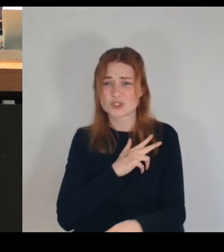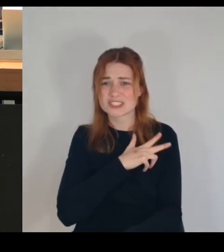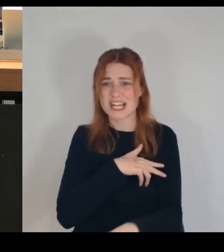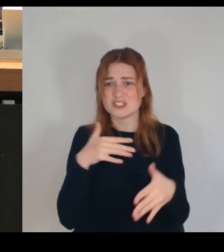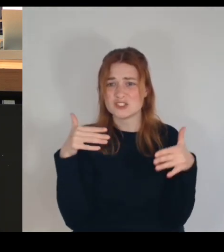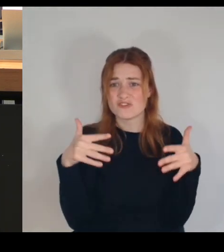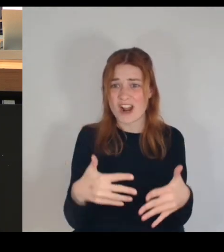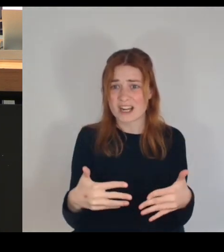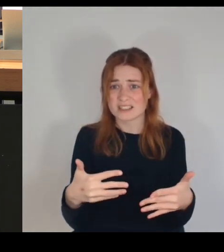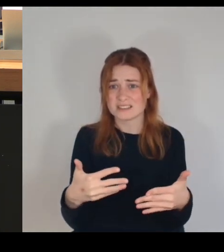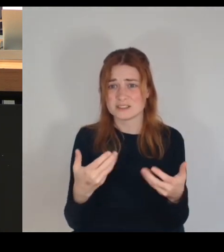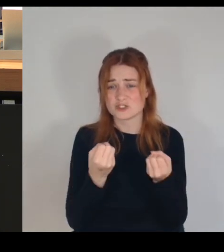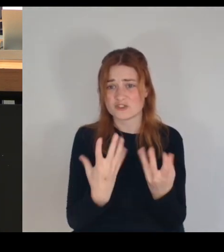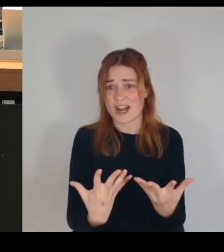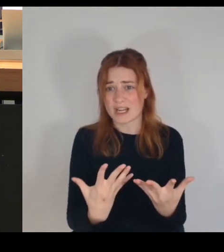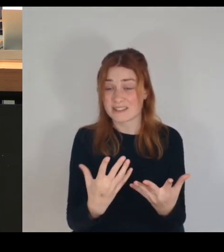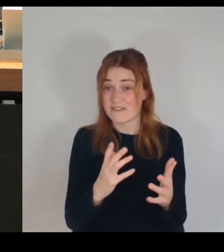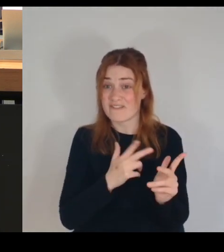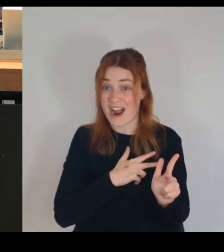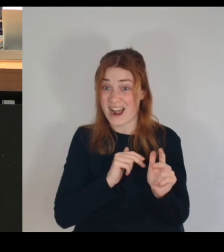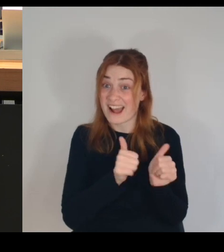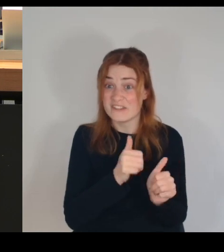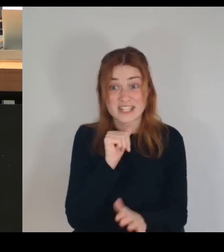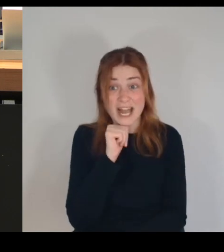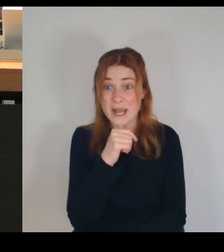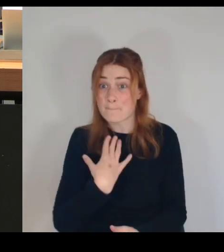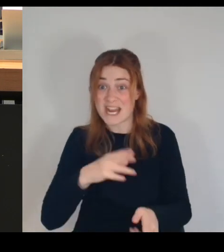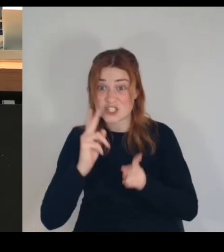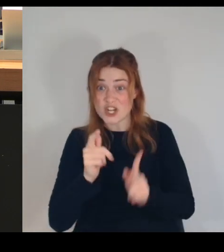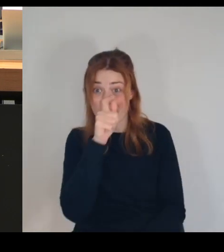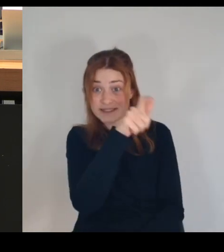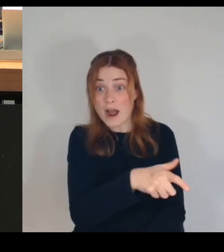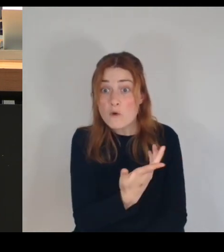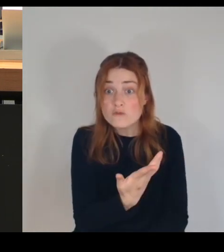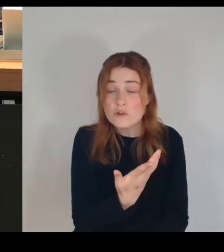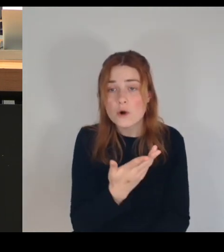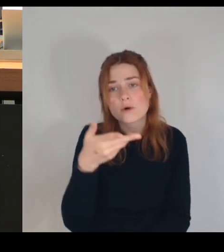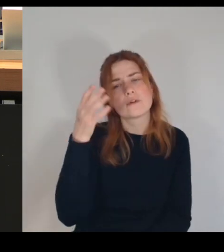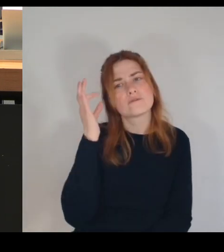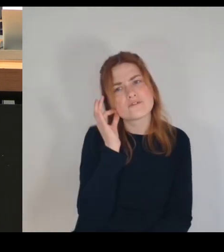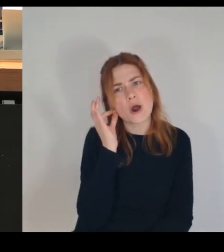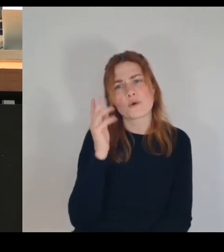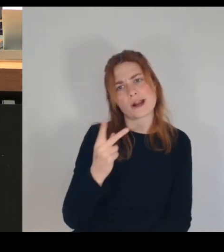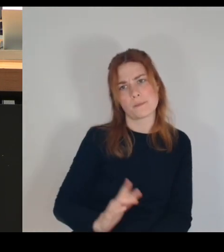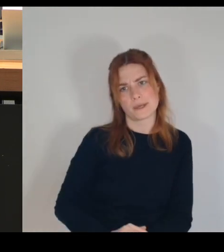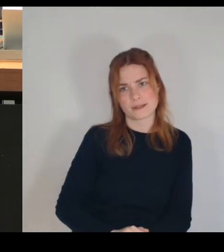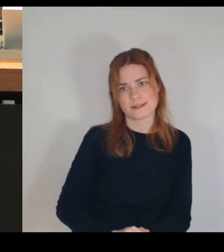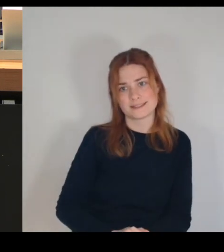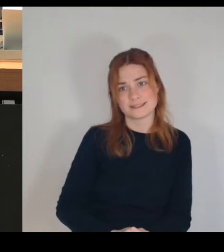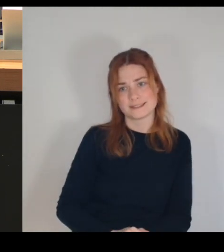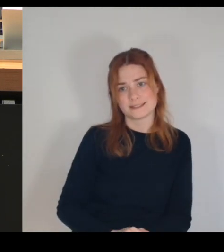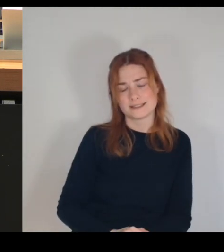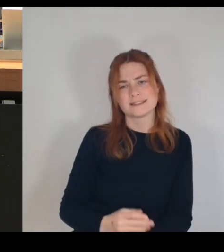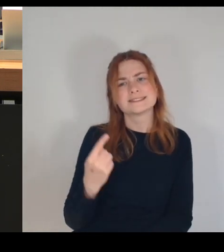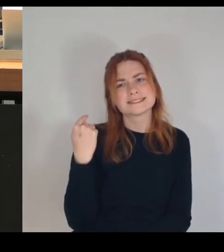wenn Sie jetzt gehen, da müssen Sie vielleicht nicht aufheulen. Noch mal der Hinweis, den der Kollege ja auch schon richtig gemacht hat